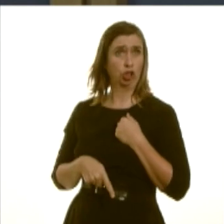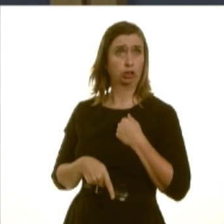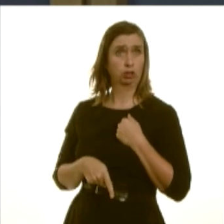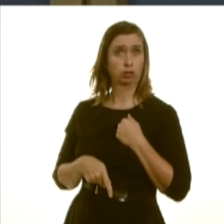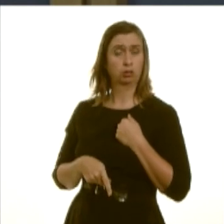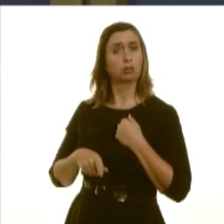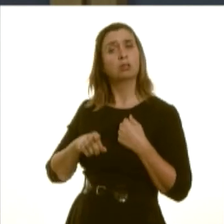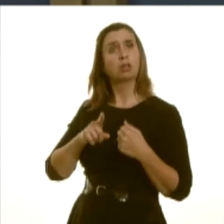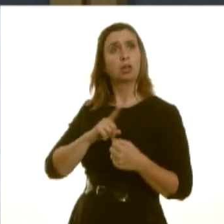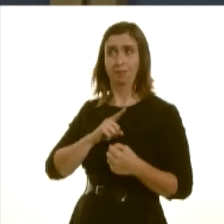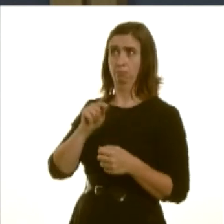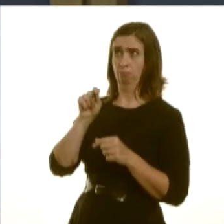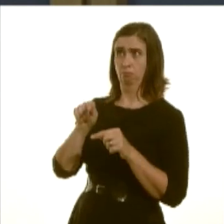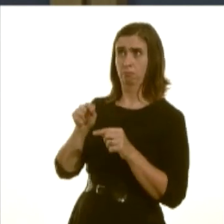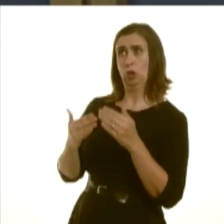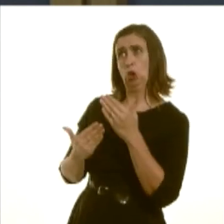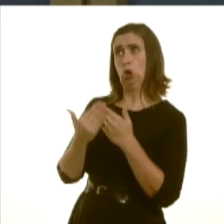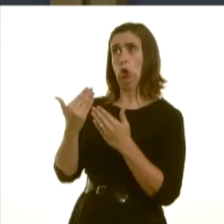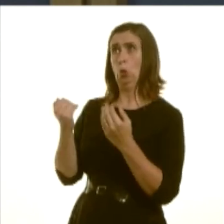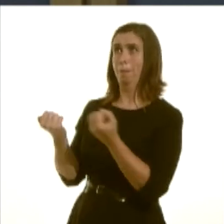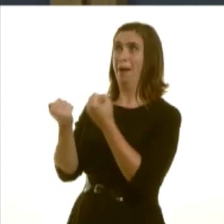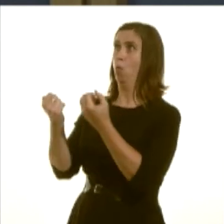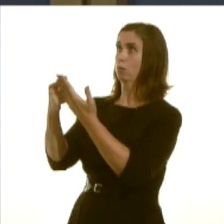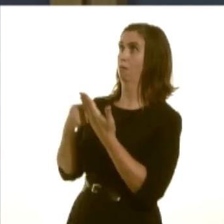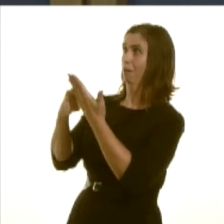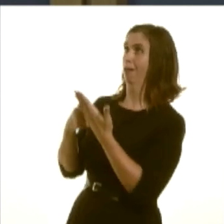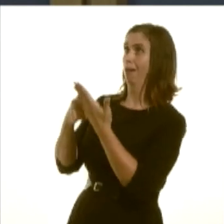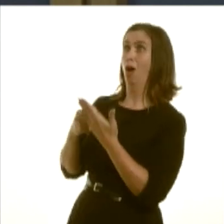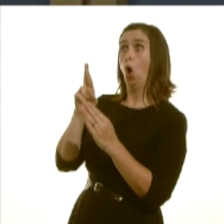o gyfrifoldebau newydd a ddylai ddod yn sgîl refferendwm yr Alban, oni bai bod y Prif Weinidog